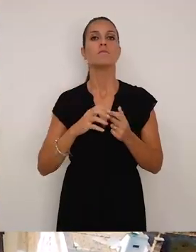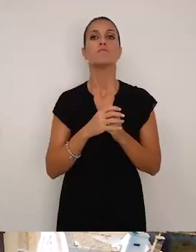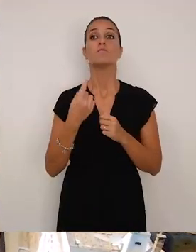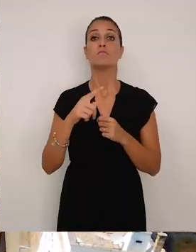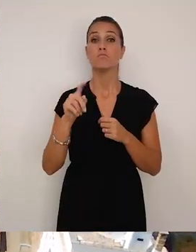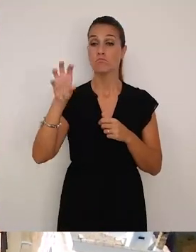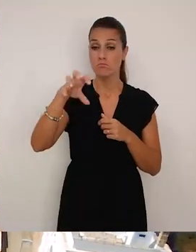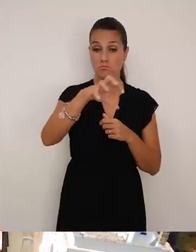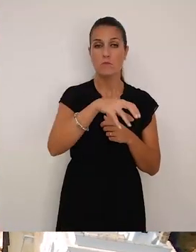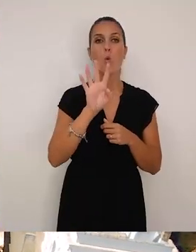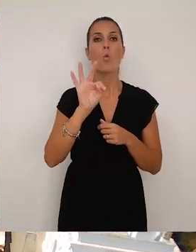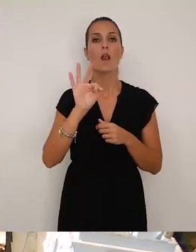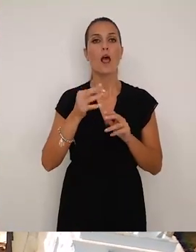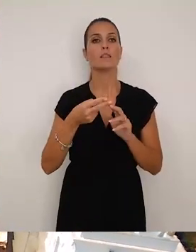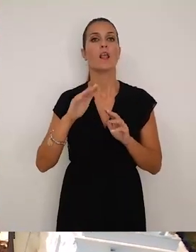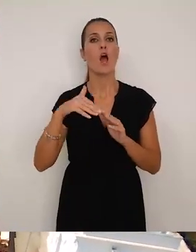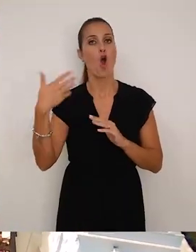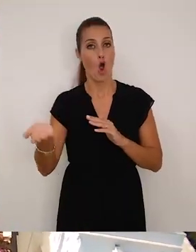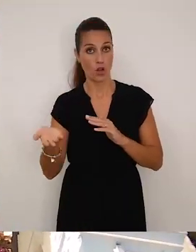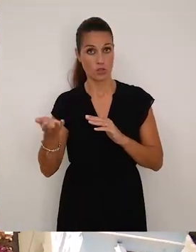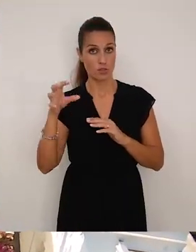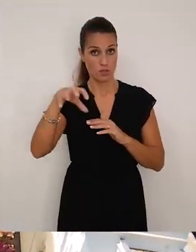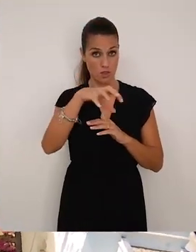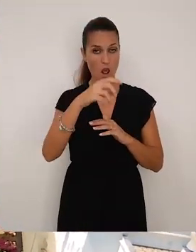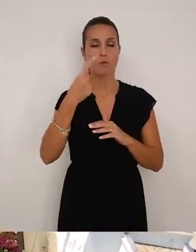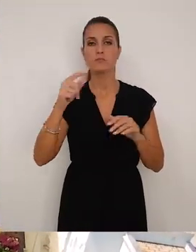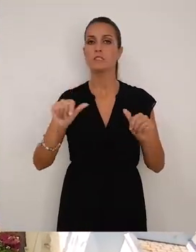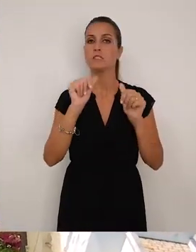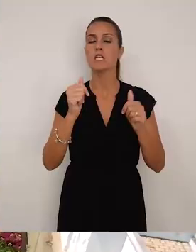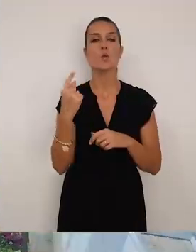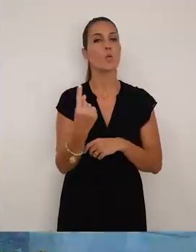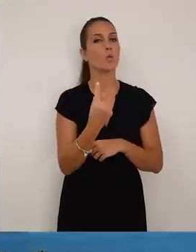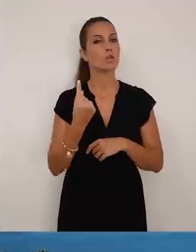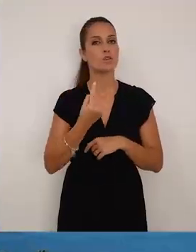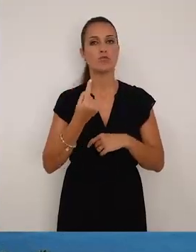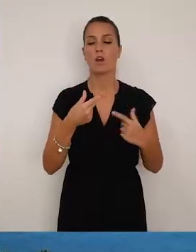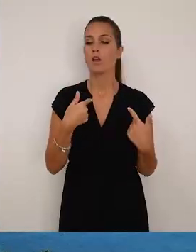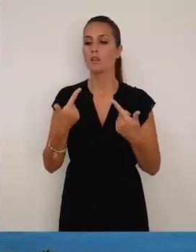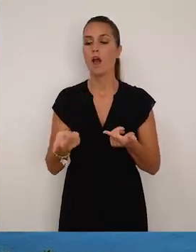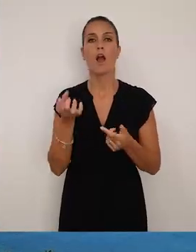Nel territorio di Leuca sorgono più di 40 ville storiche; sono esempi di stili unici,